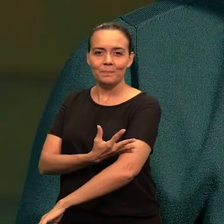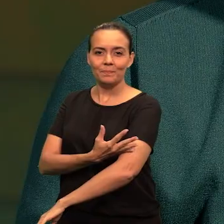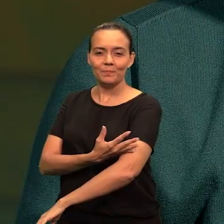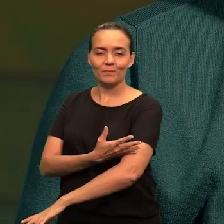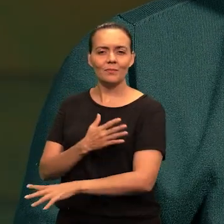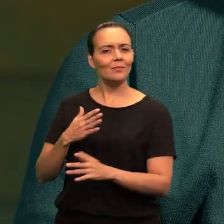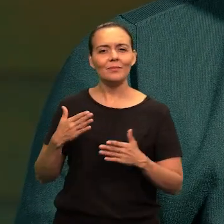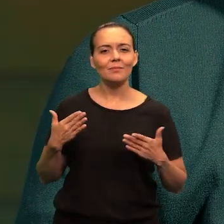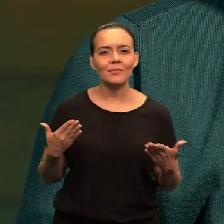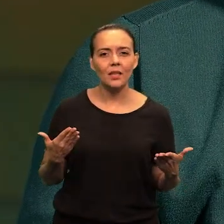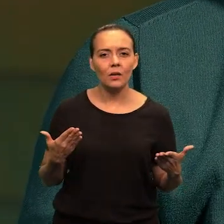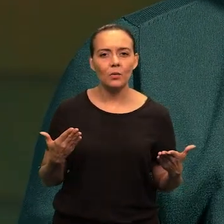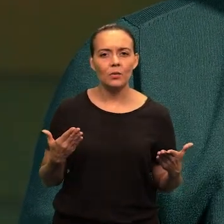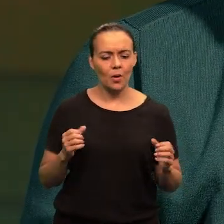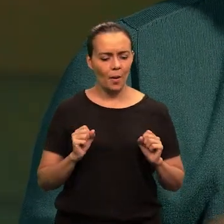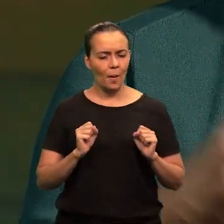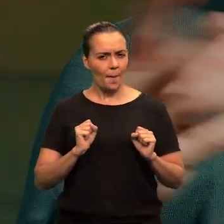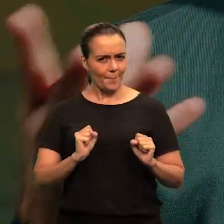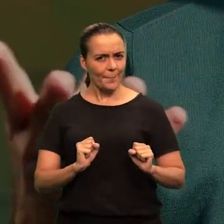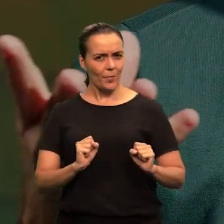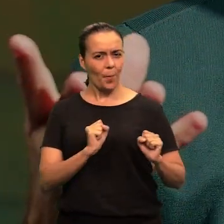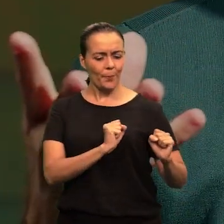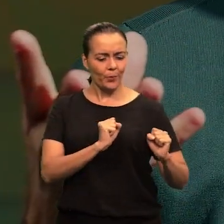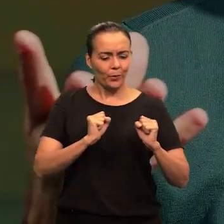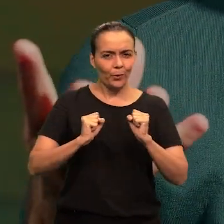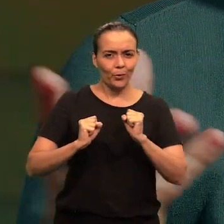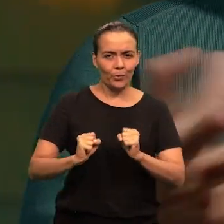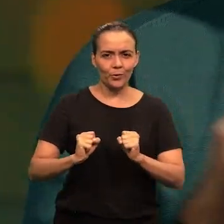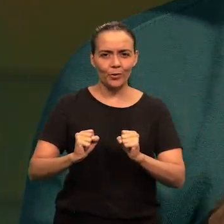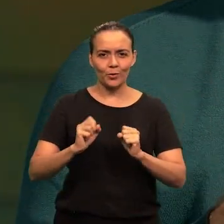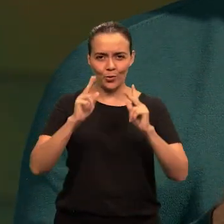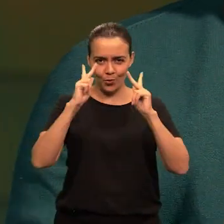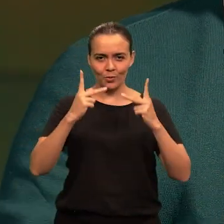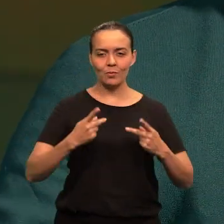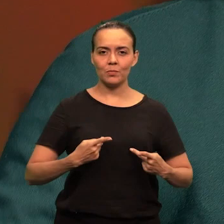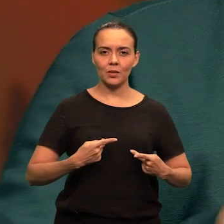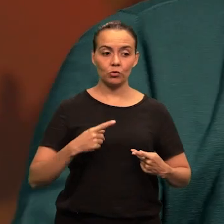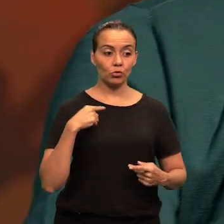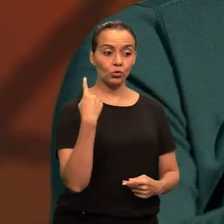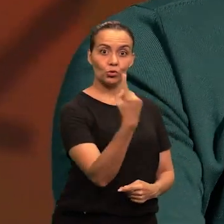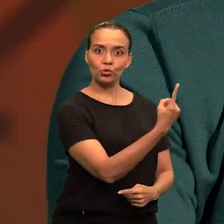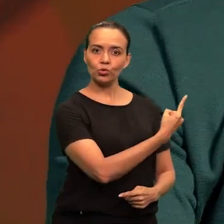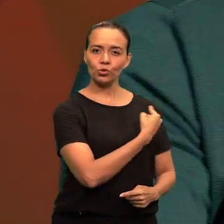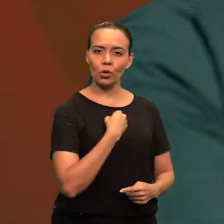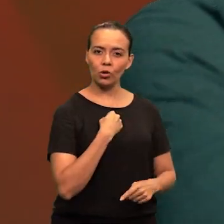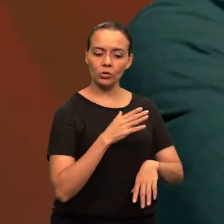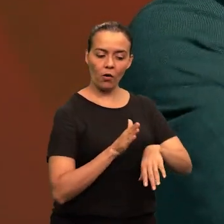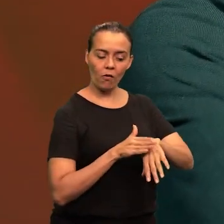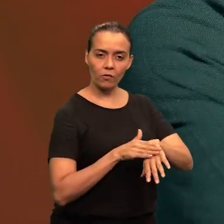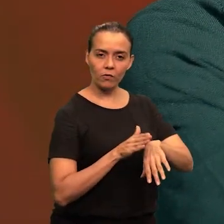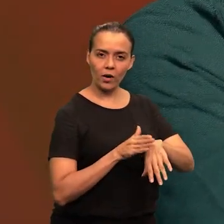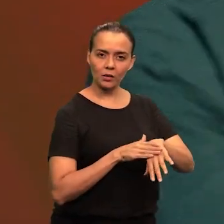Ora, isso é o máximo da potência humana, de dizer que nós, embora programados para fazer tal coisa,